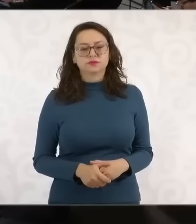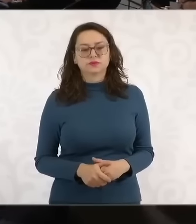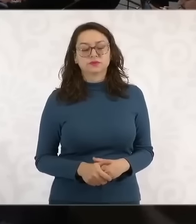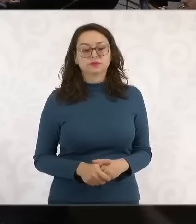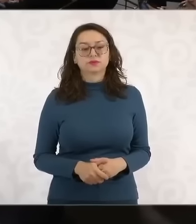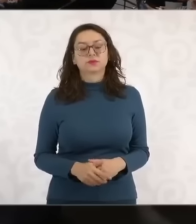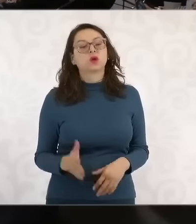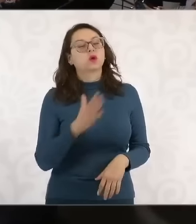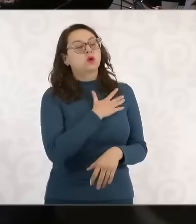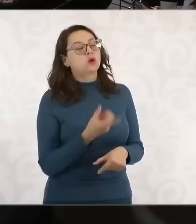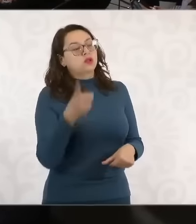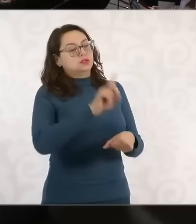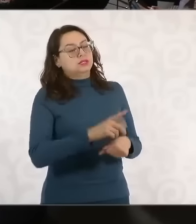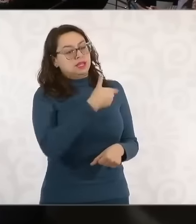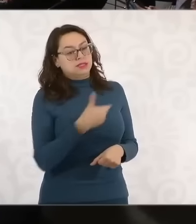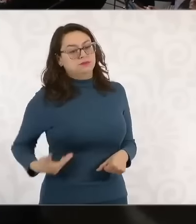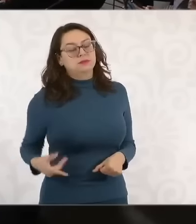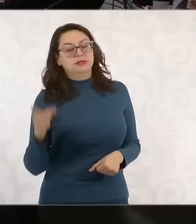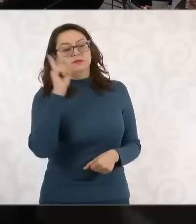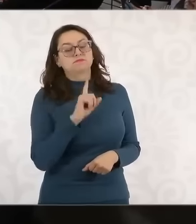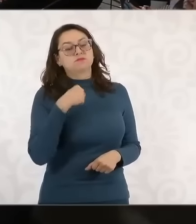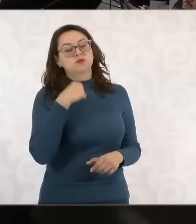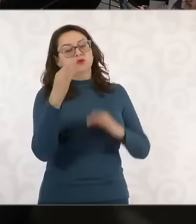Muy buenos días, presidenta. Muchas gracias. Abge Vargas de IMER Noticias.